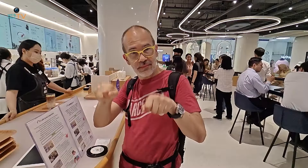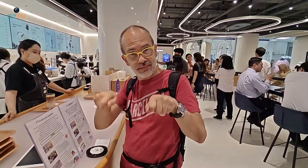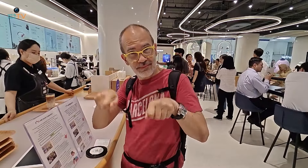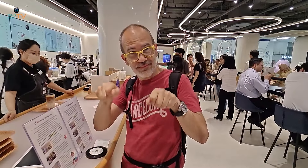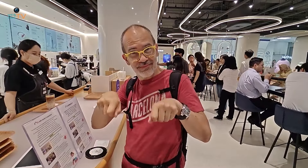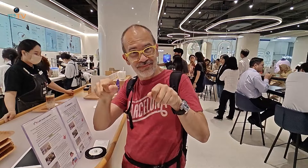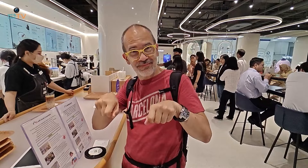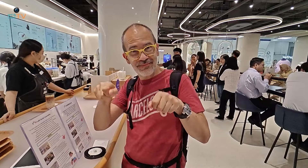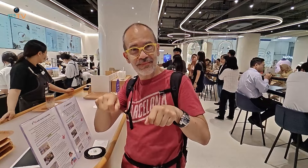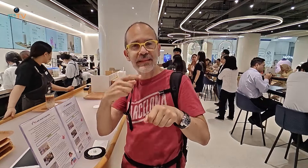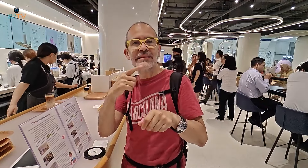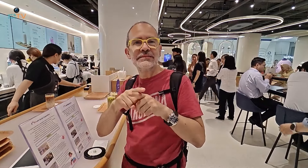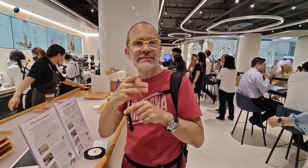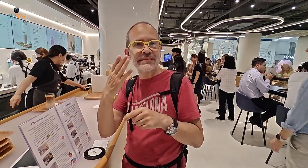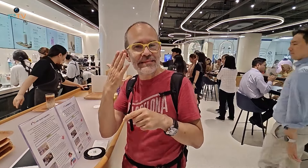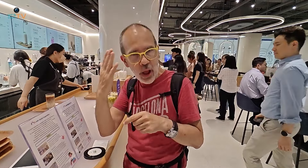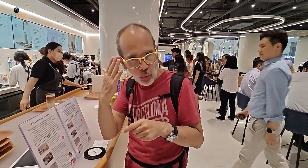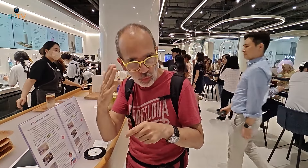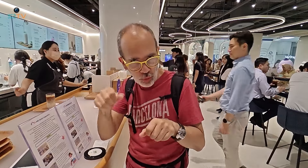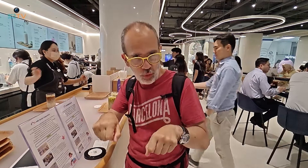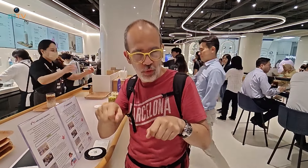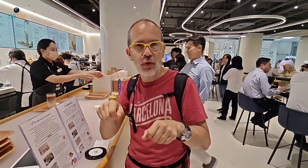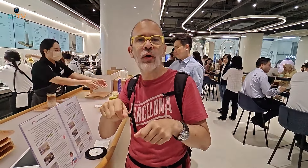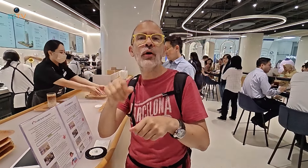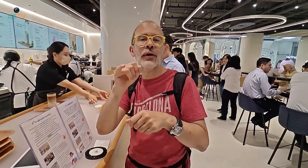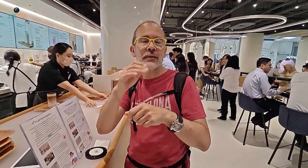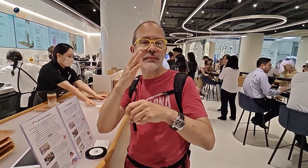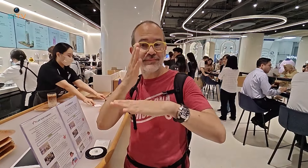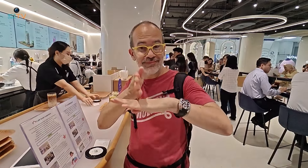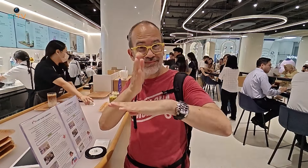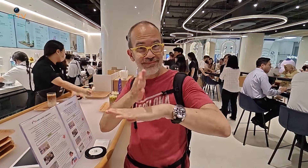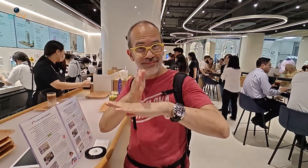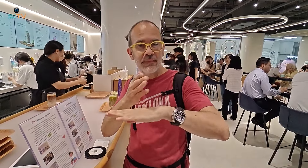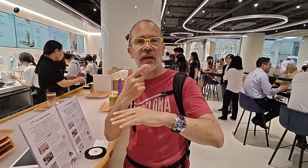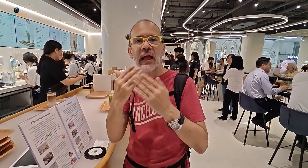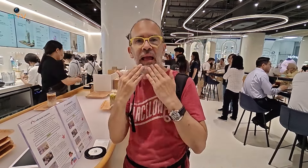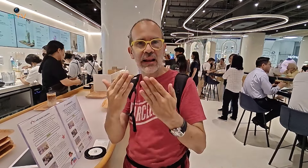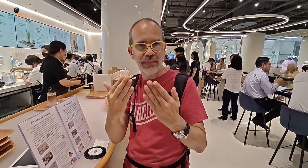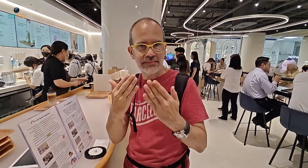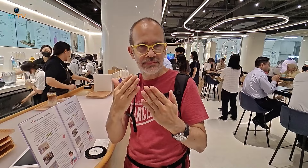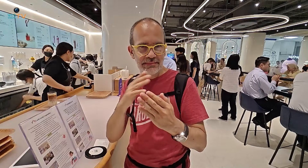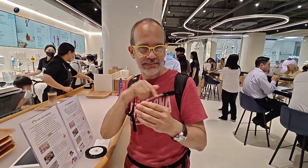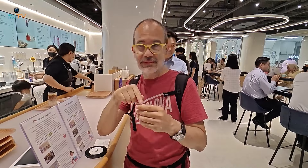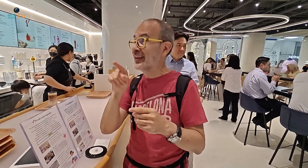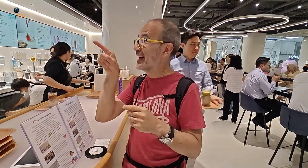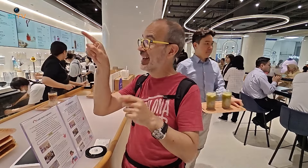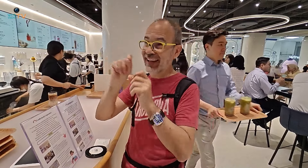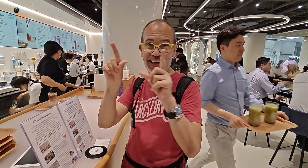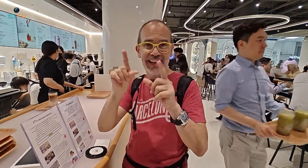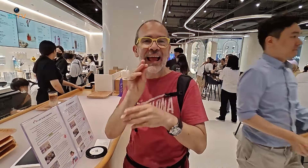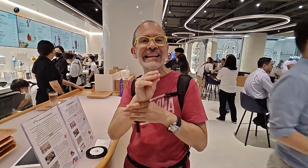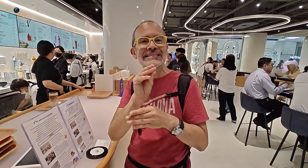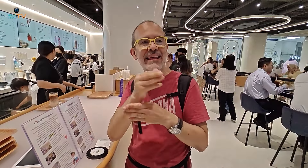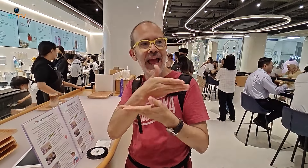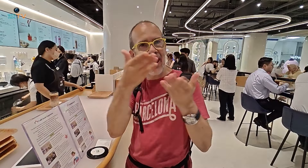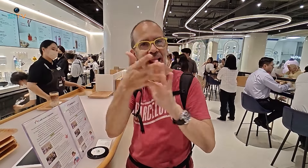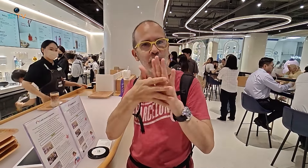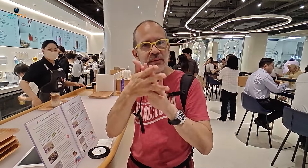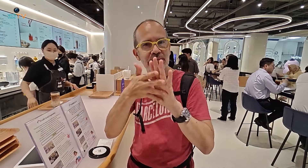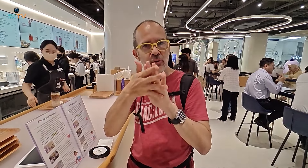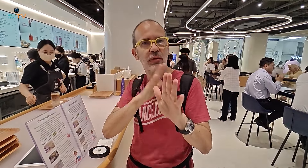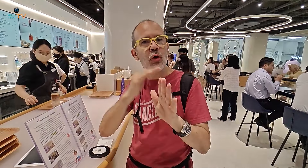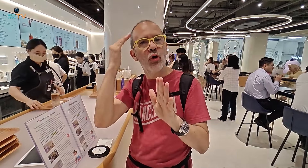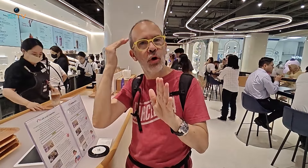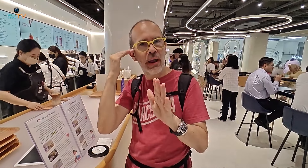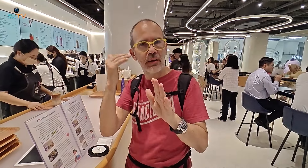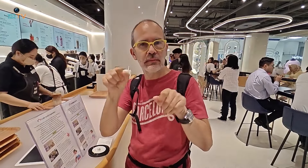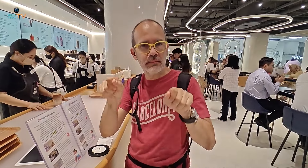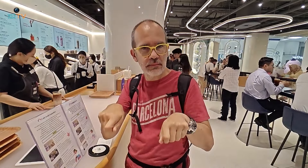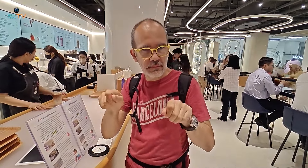Este signo es para saludar y este para decir gracias. El vídeo enseña algunos signos en KSL